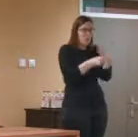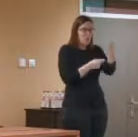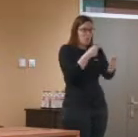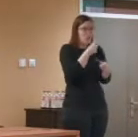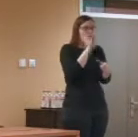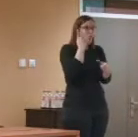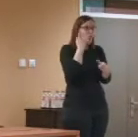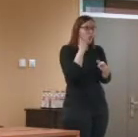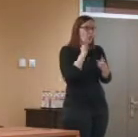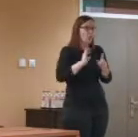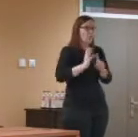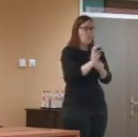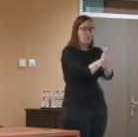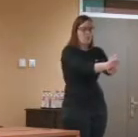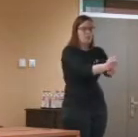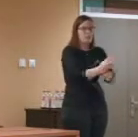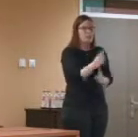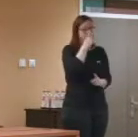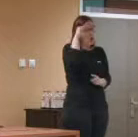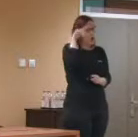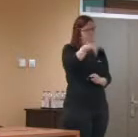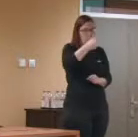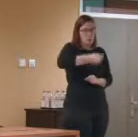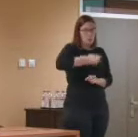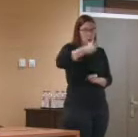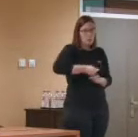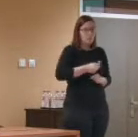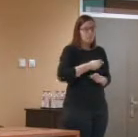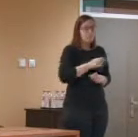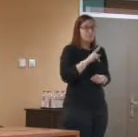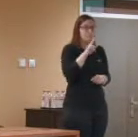me parece que ha sido clave, como también lo ha sido